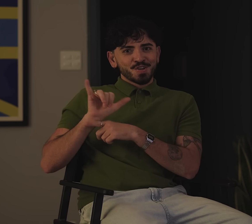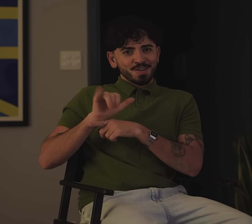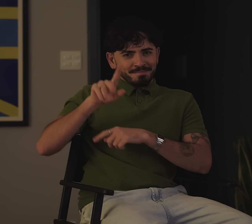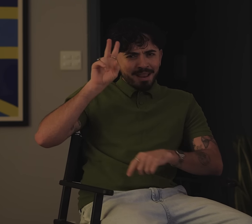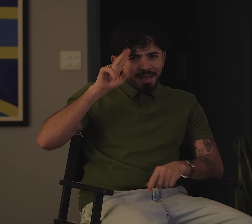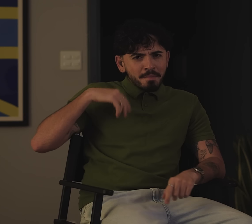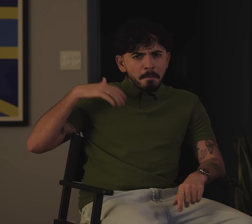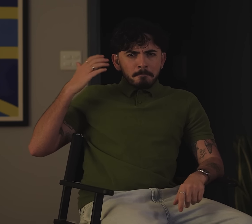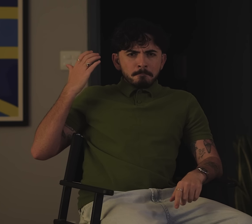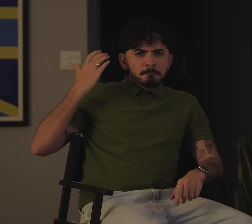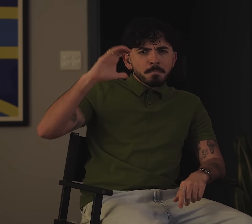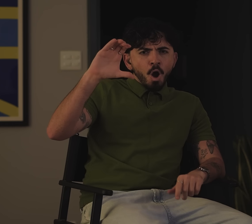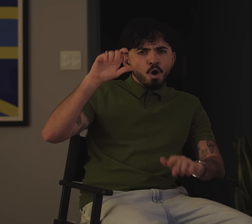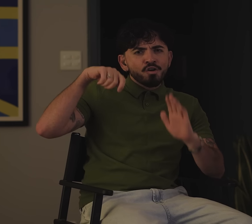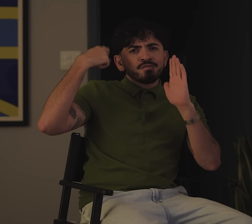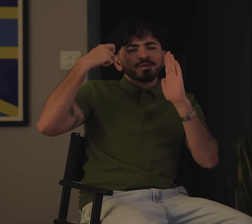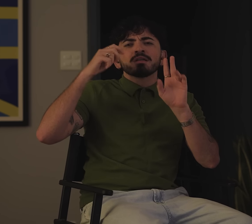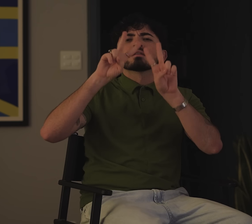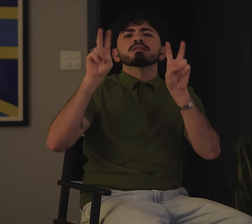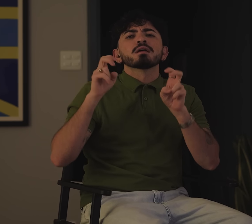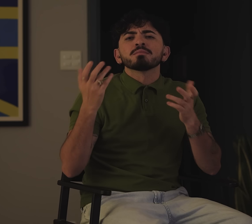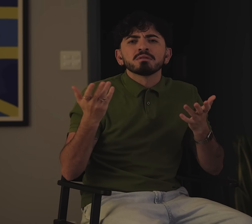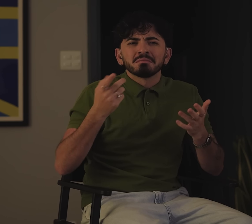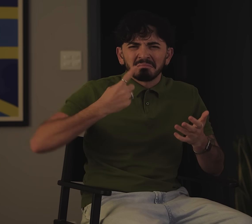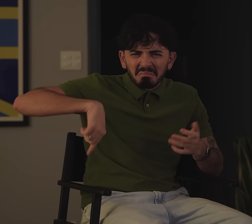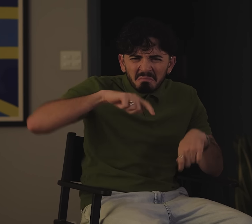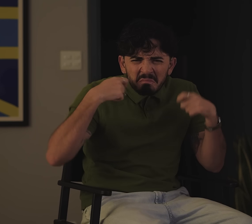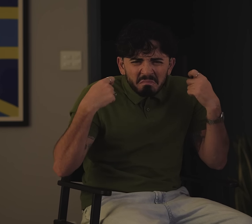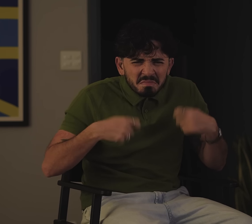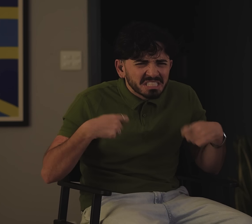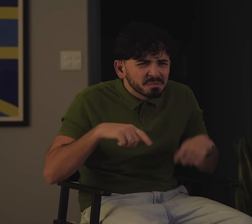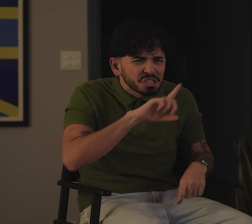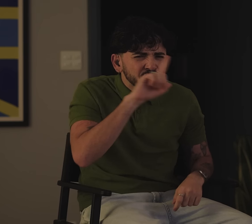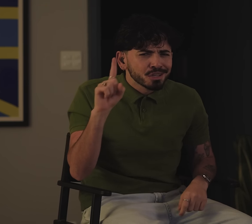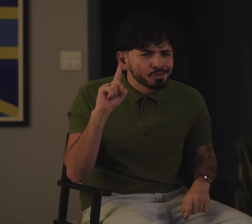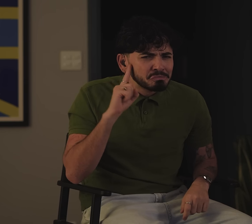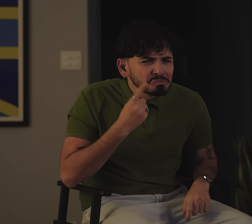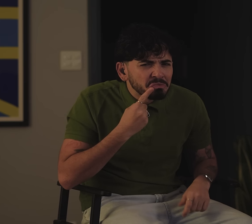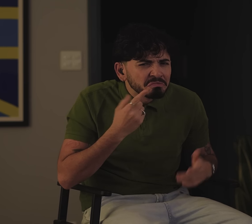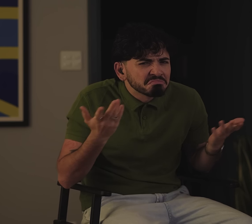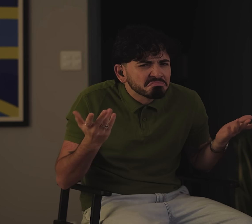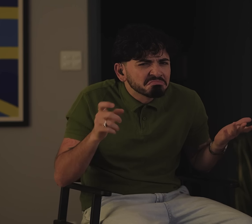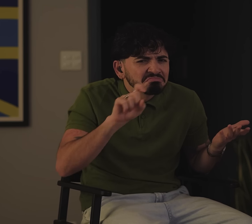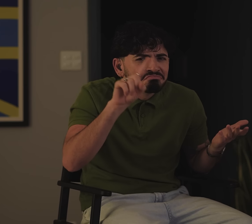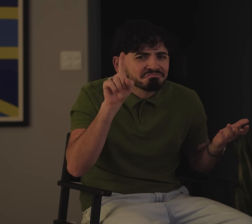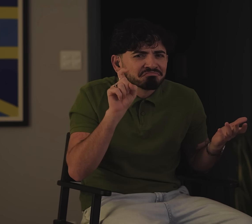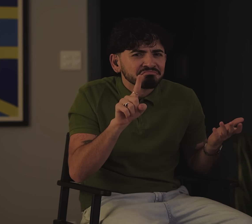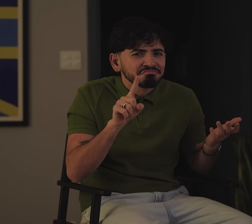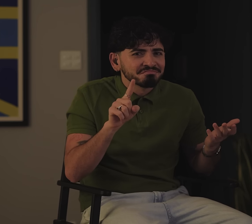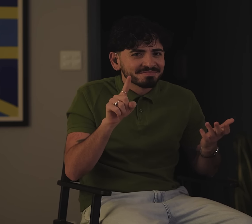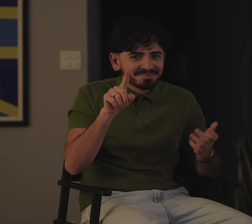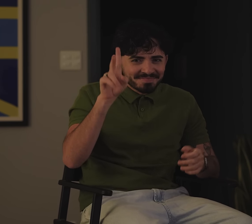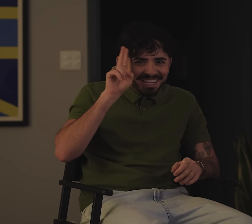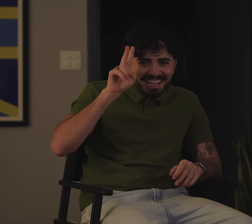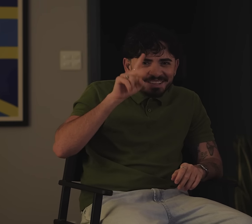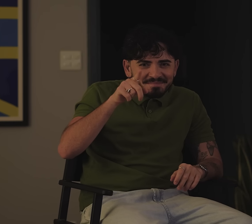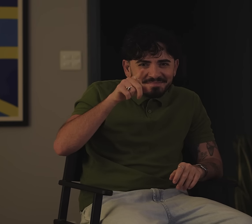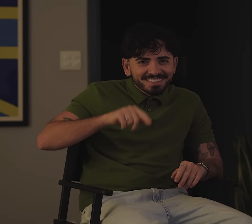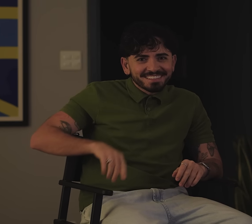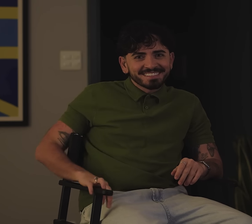quando publiquei no meu canal o primeiro vídeo: “Precisamos do Dia dos Surdos?”. Vocês lembram disso?